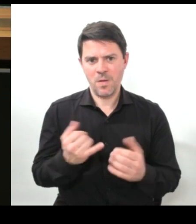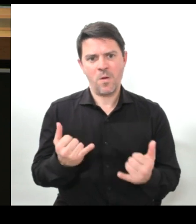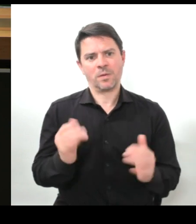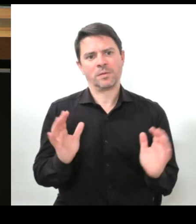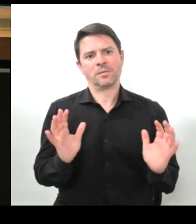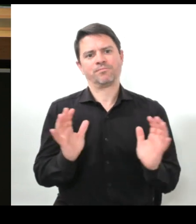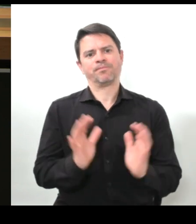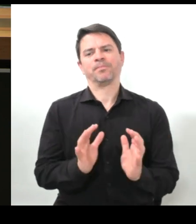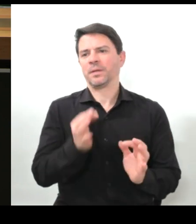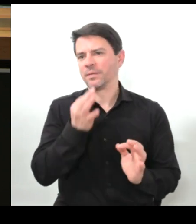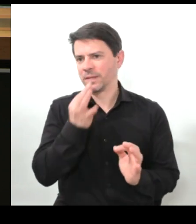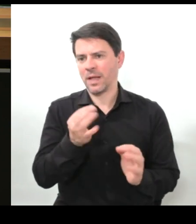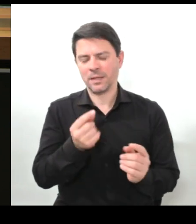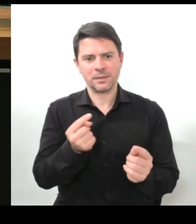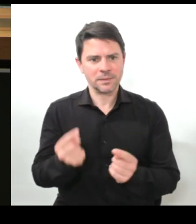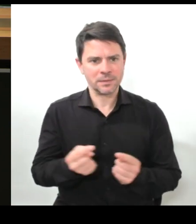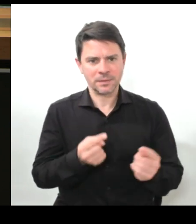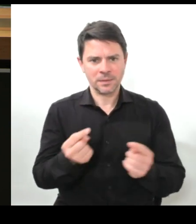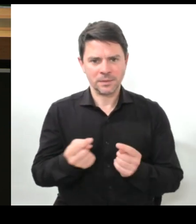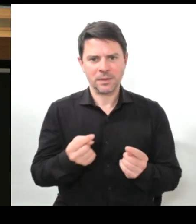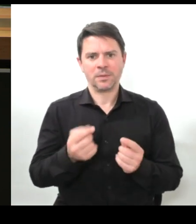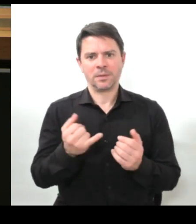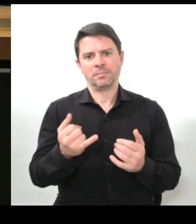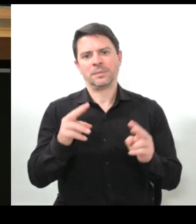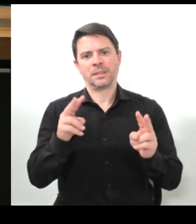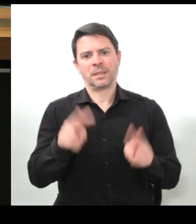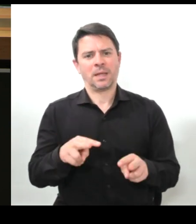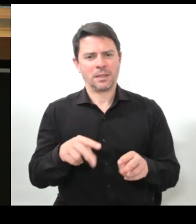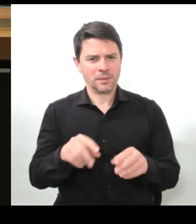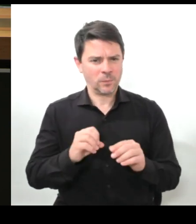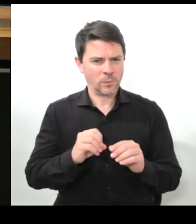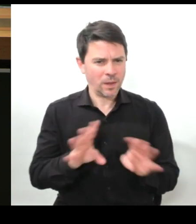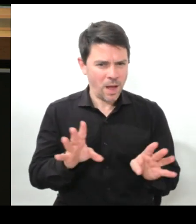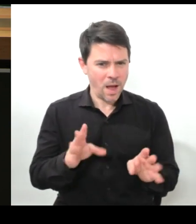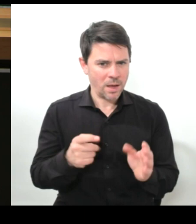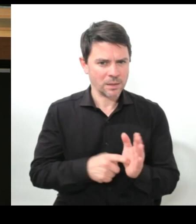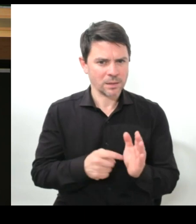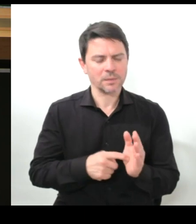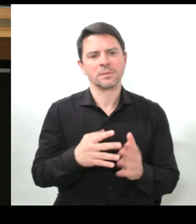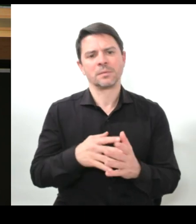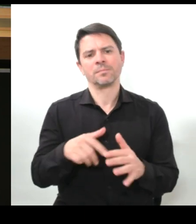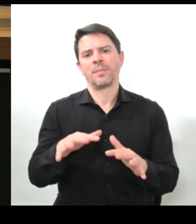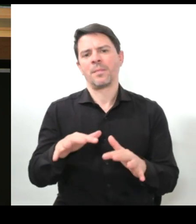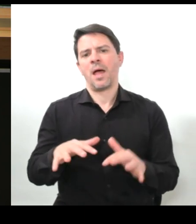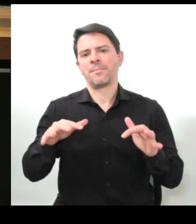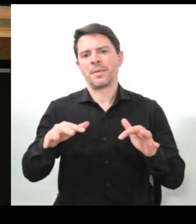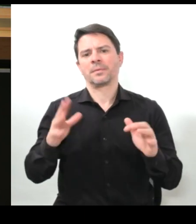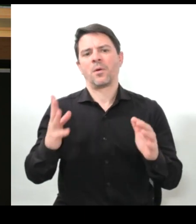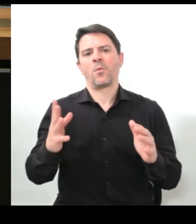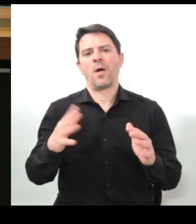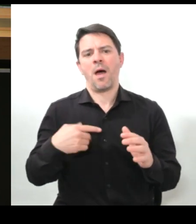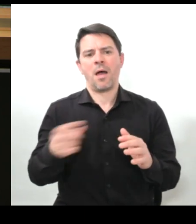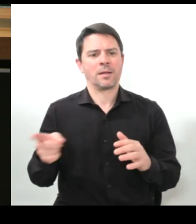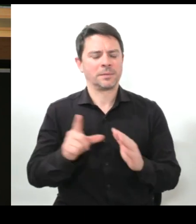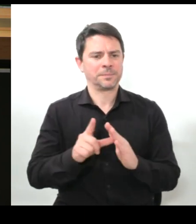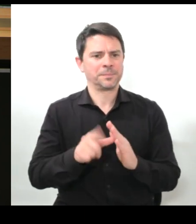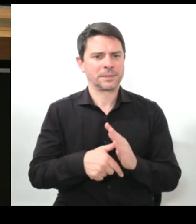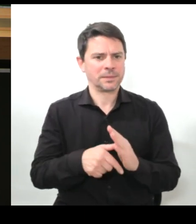zuweisen, meine Damen und Herren. (Beifall) Wenn wir über die Frage sprechen,